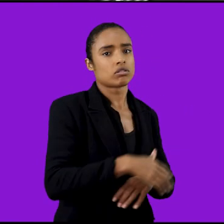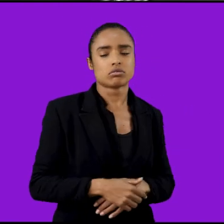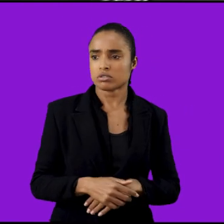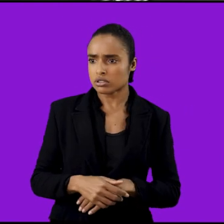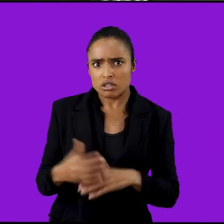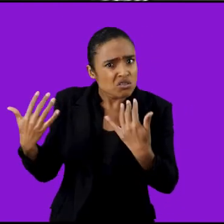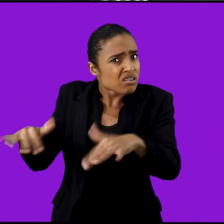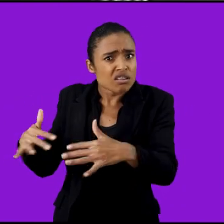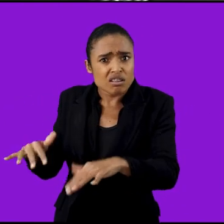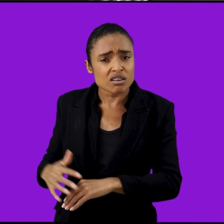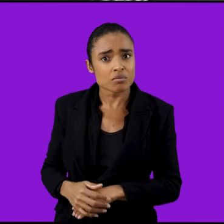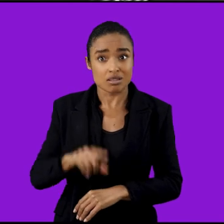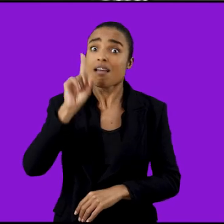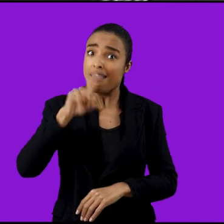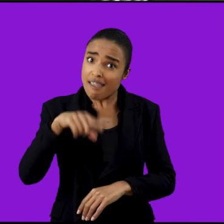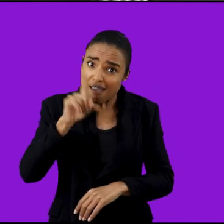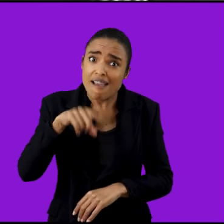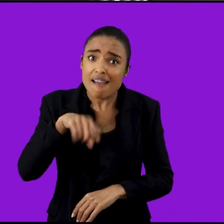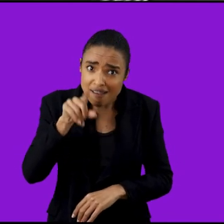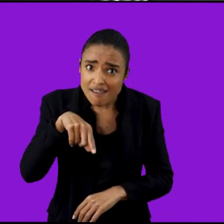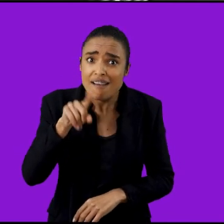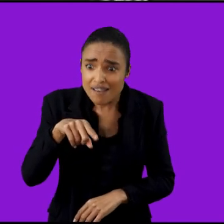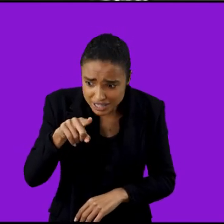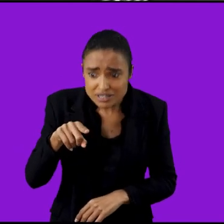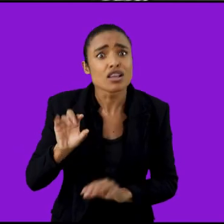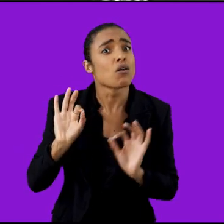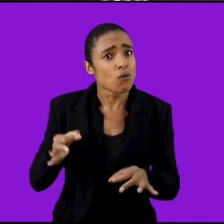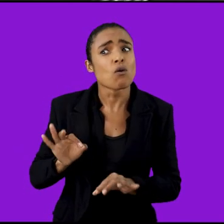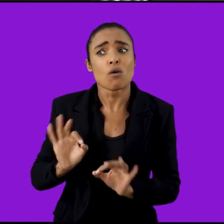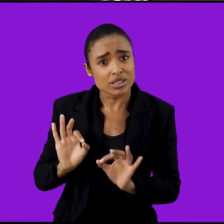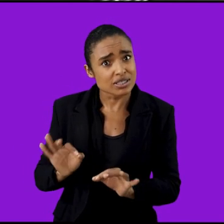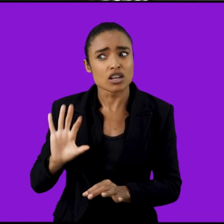no ônibus e fomos embora. Adoro. Mas é isso